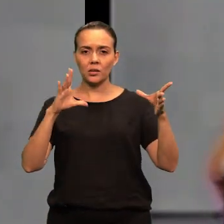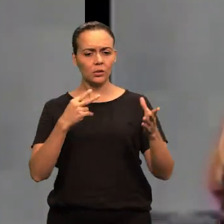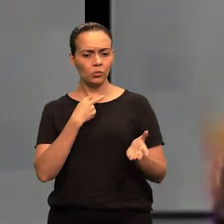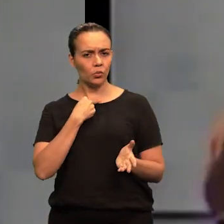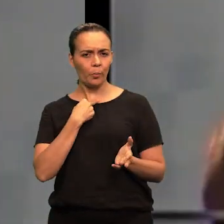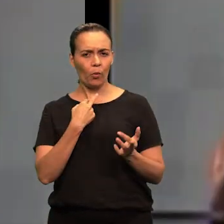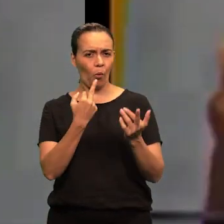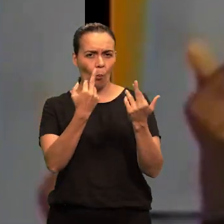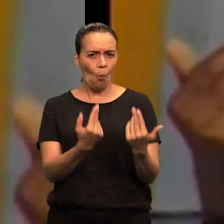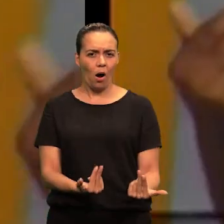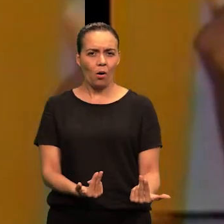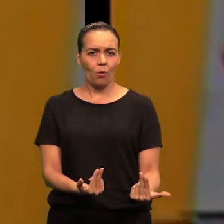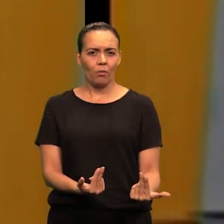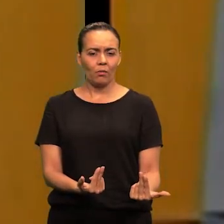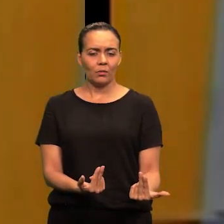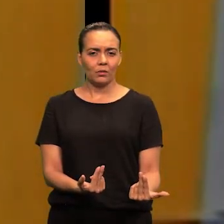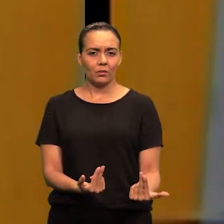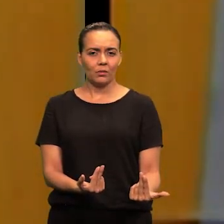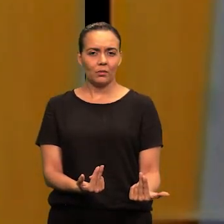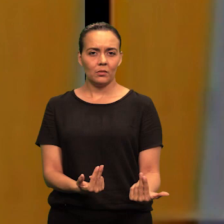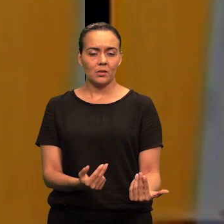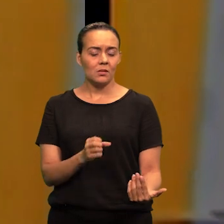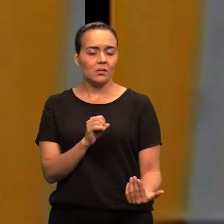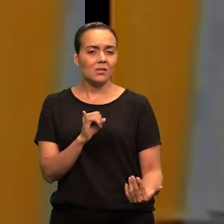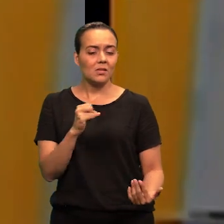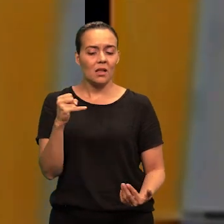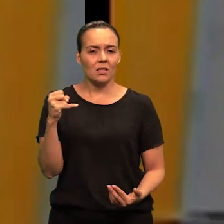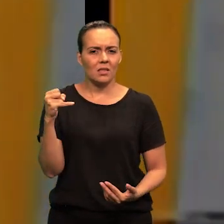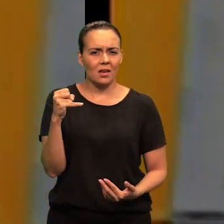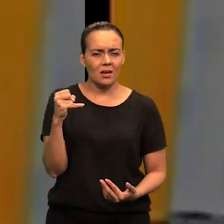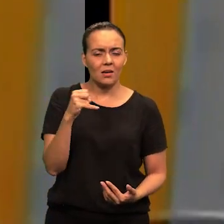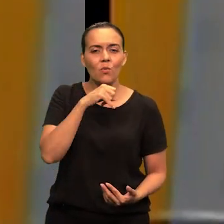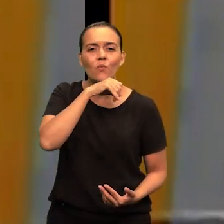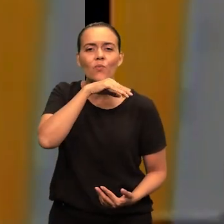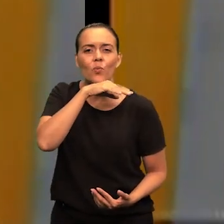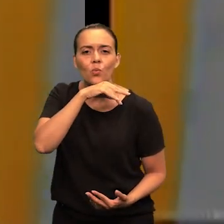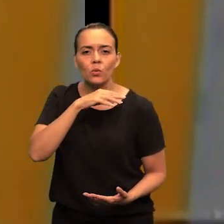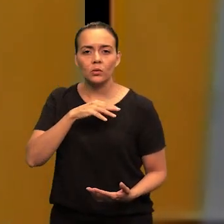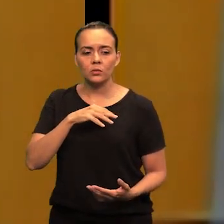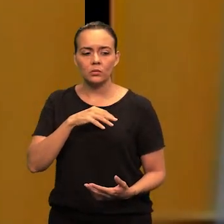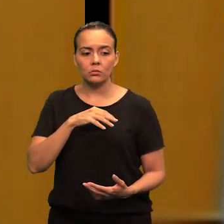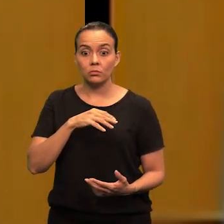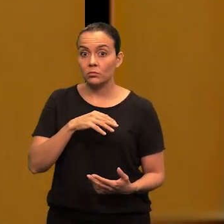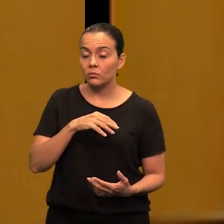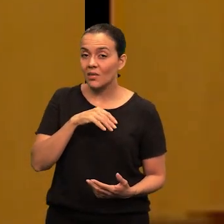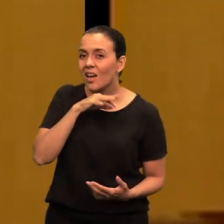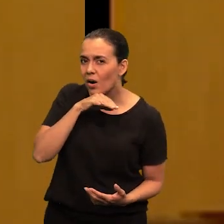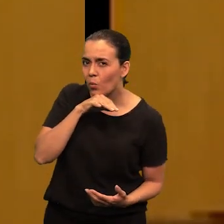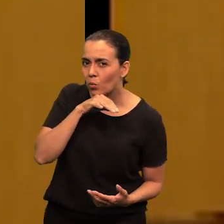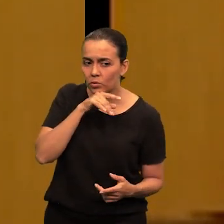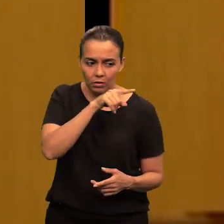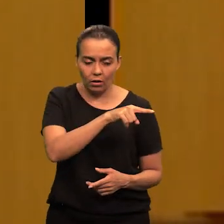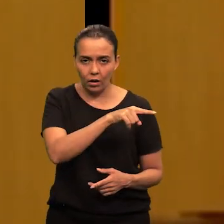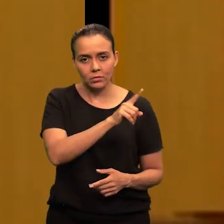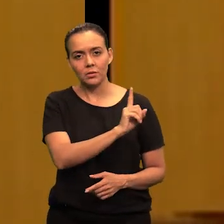Isso que parece terrível, negativo, talvez não seja, talvez seja o princípio